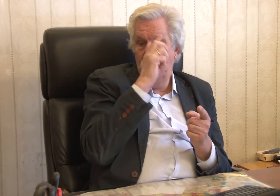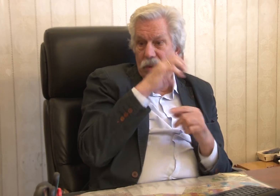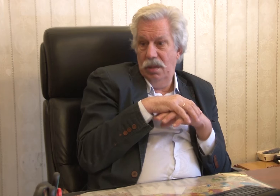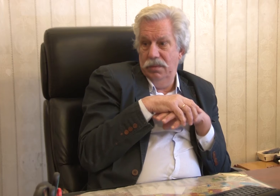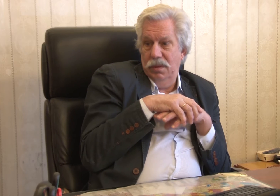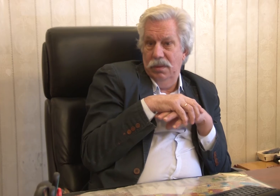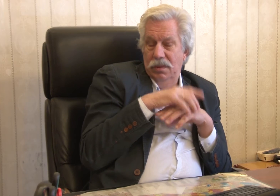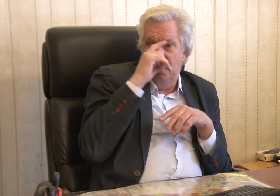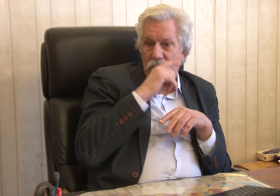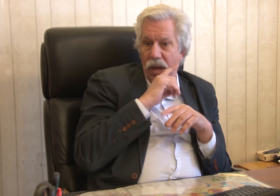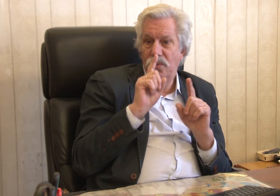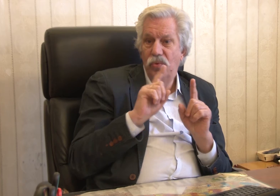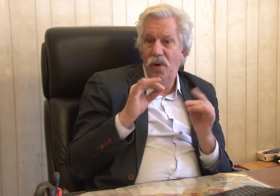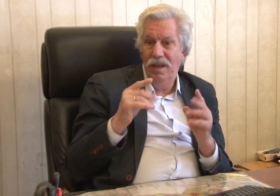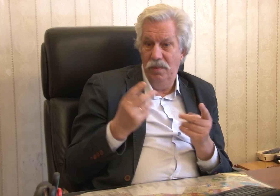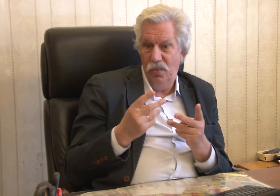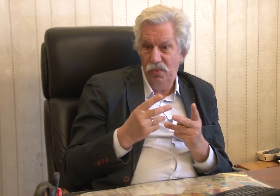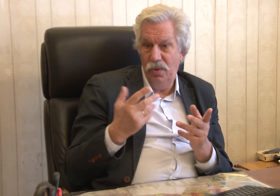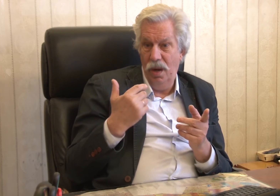Вот государство не понимает, что именно нужно сделать.